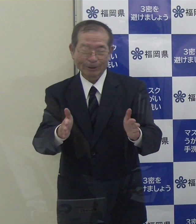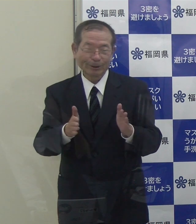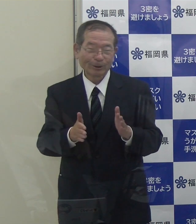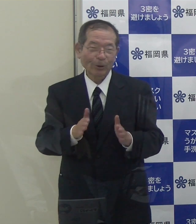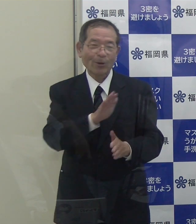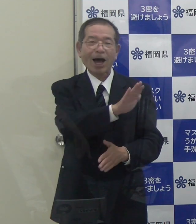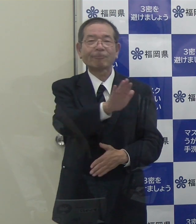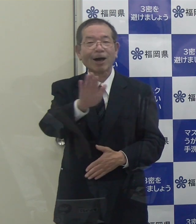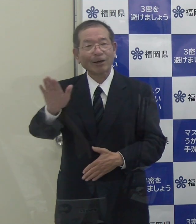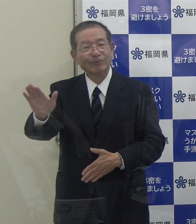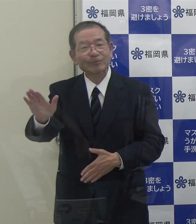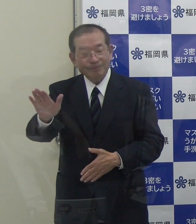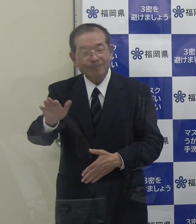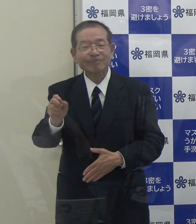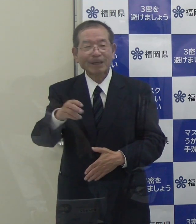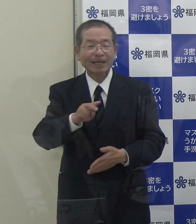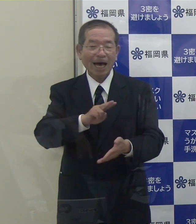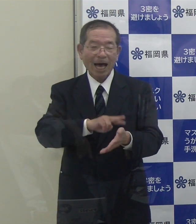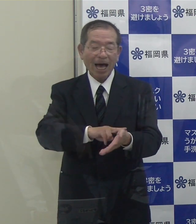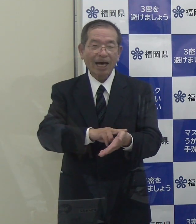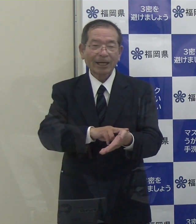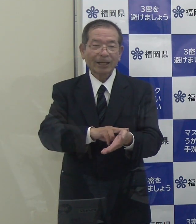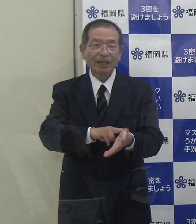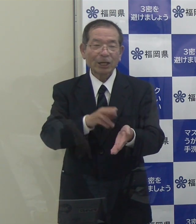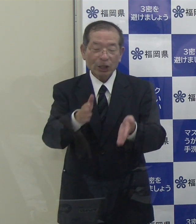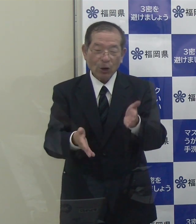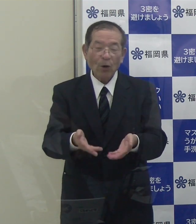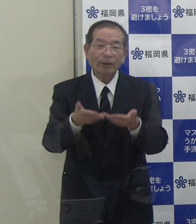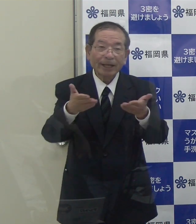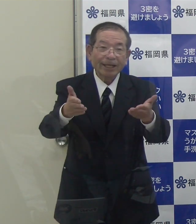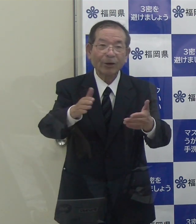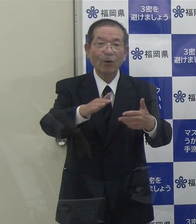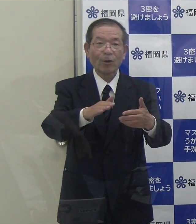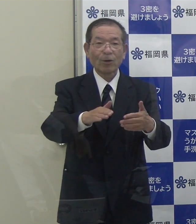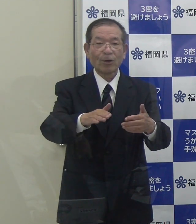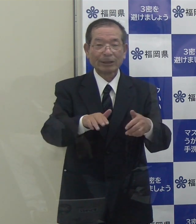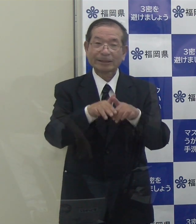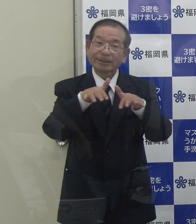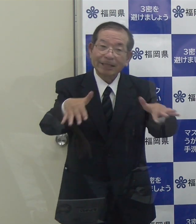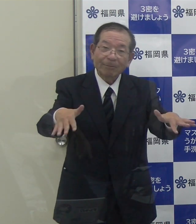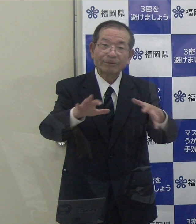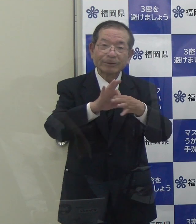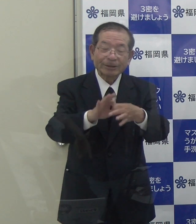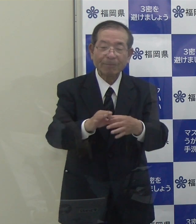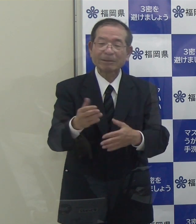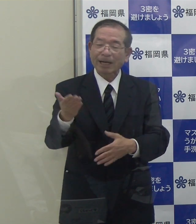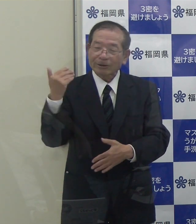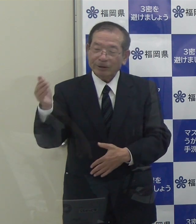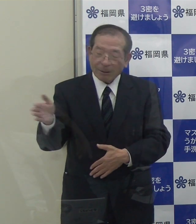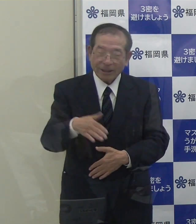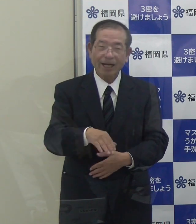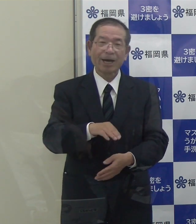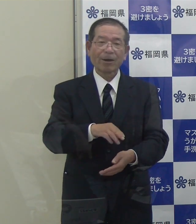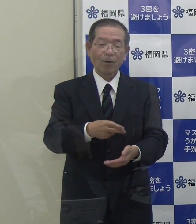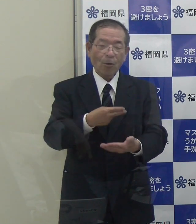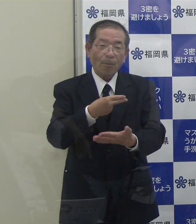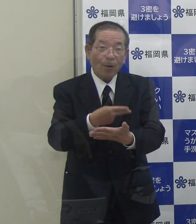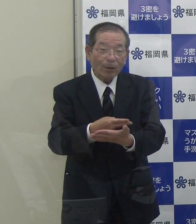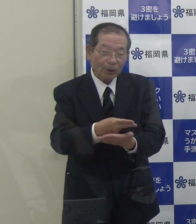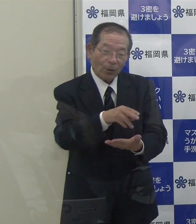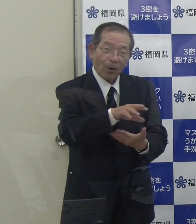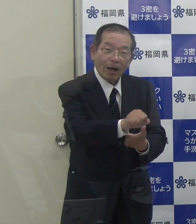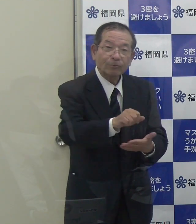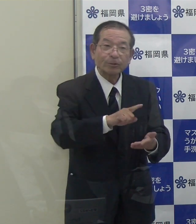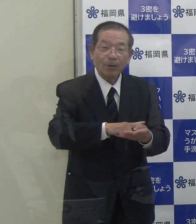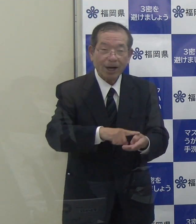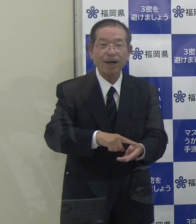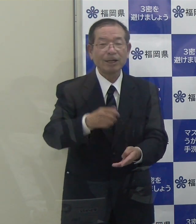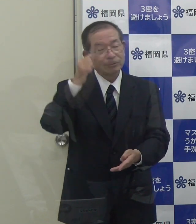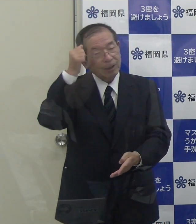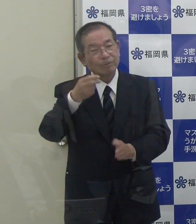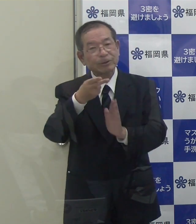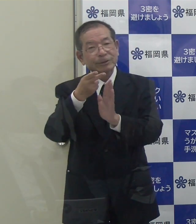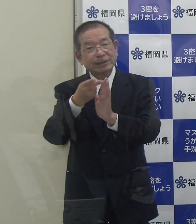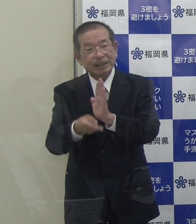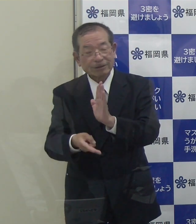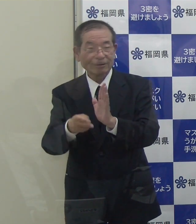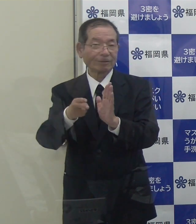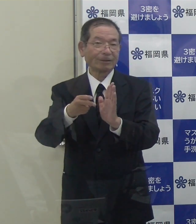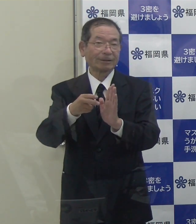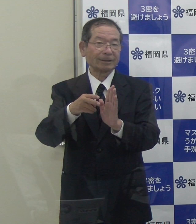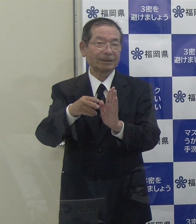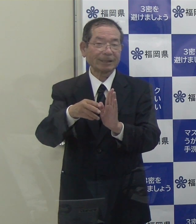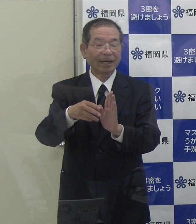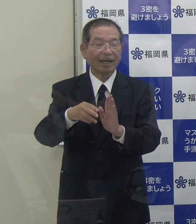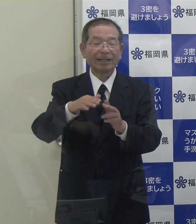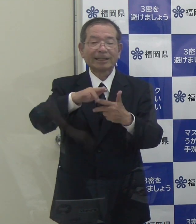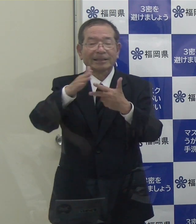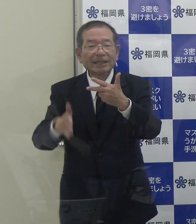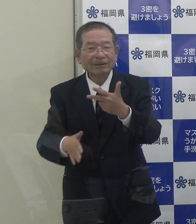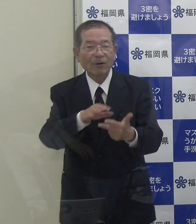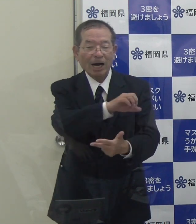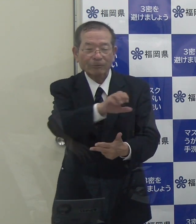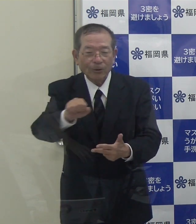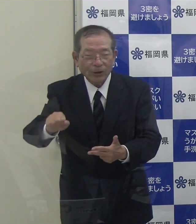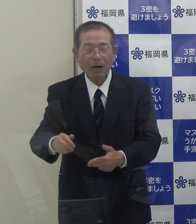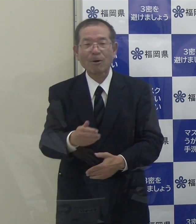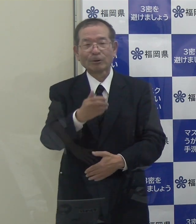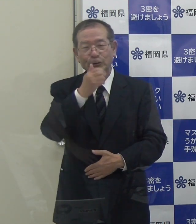療提供体制についても、当初の頃に比べると、病床の確保、宿泊療養施設の確保、あるいはその活用といった点も充実してきている。